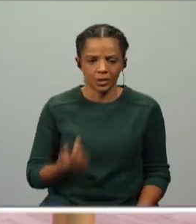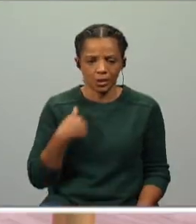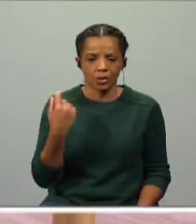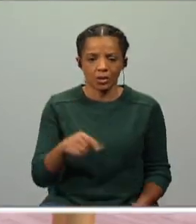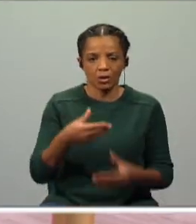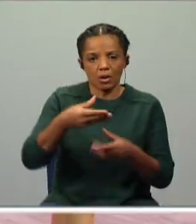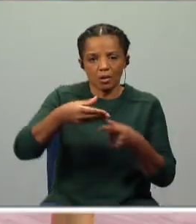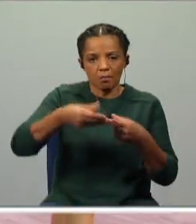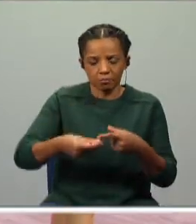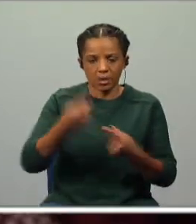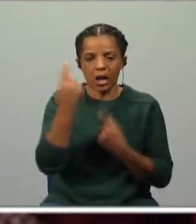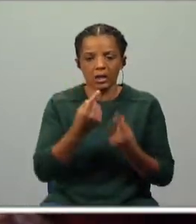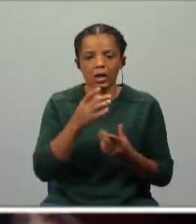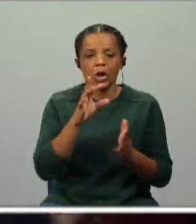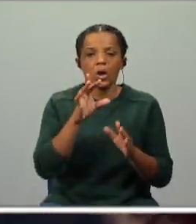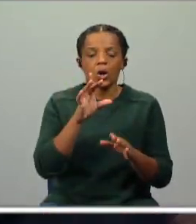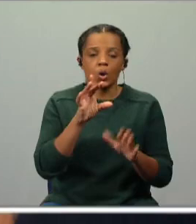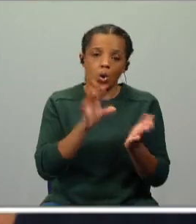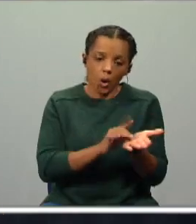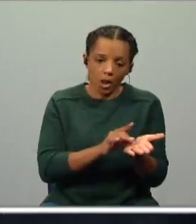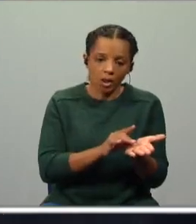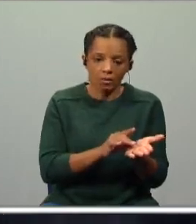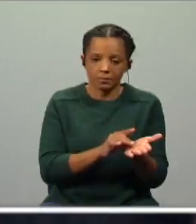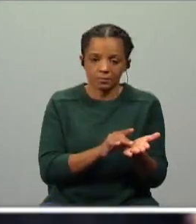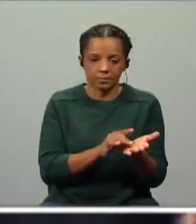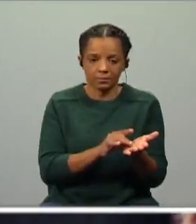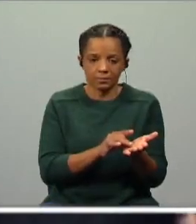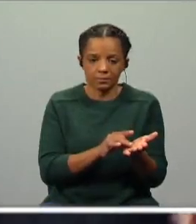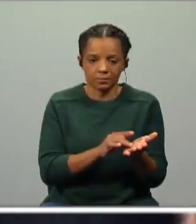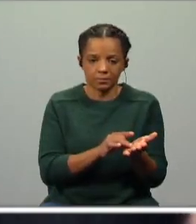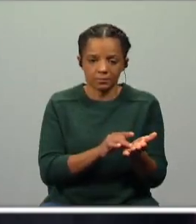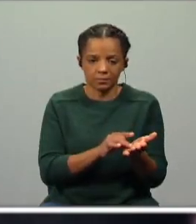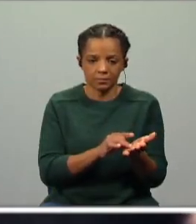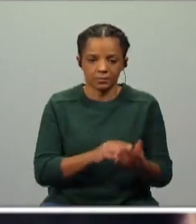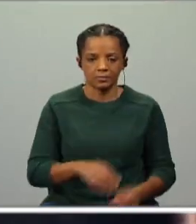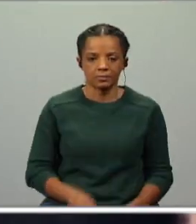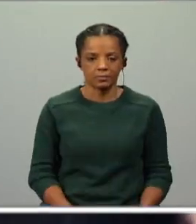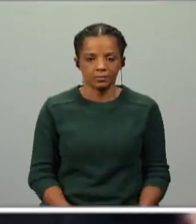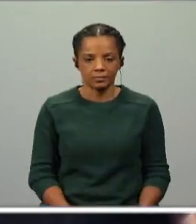Há quem ponha cola. Portanto, agravo aqui